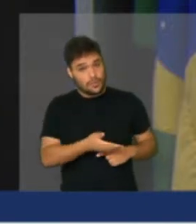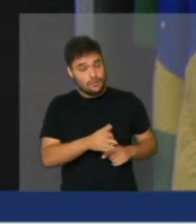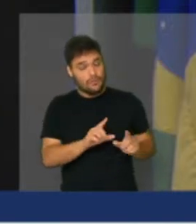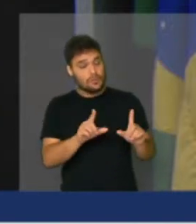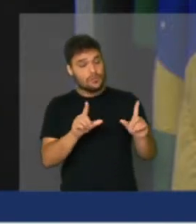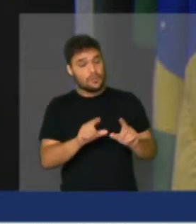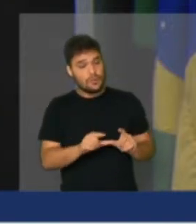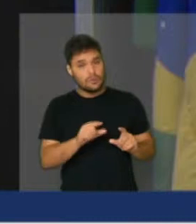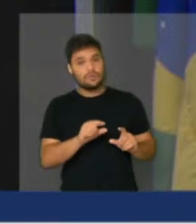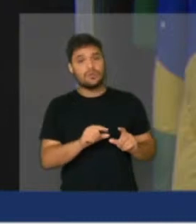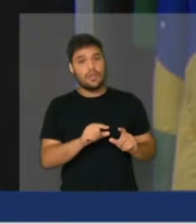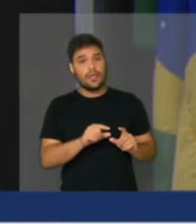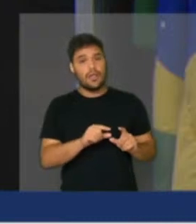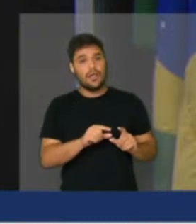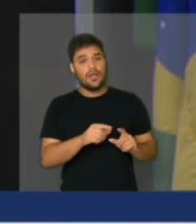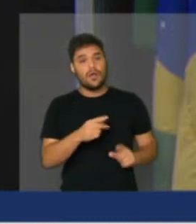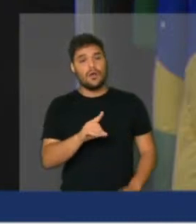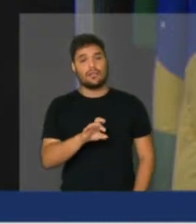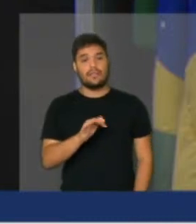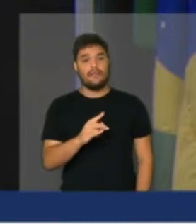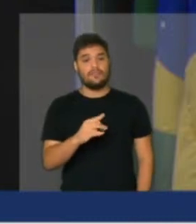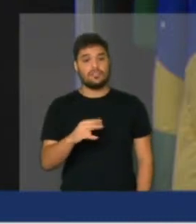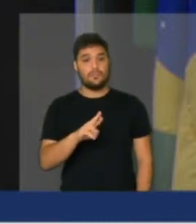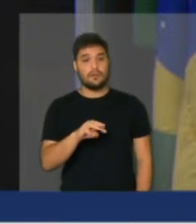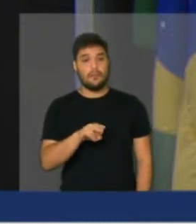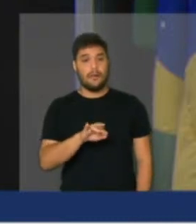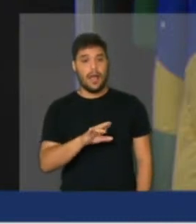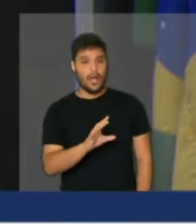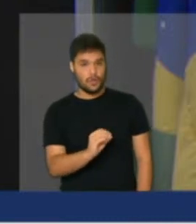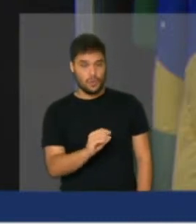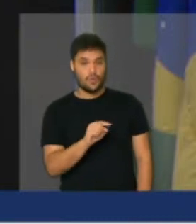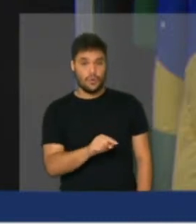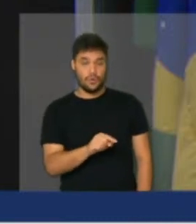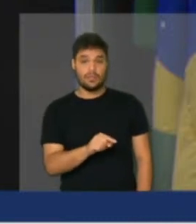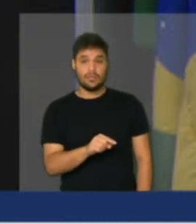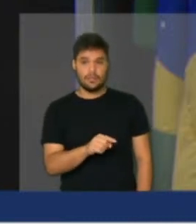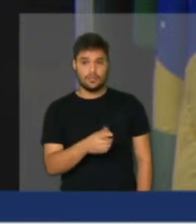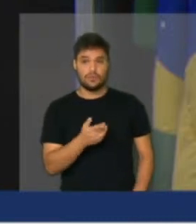DÉFICIT PRIMÁRIO, COMO DE RESTO, REDUZINDO PELO MENOS A VELOCIDADE DE CRESCIMENTO DE